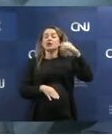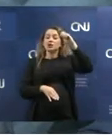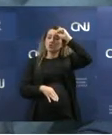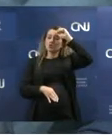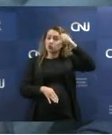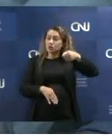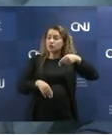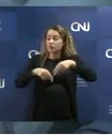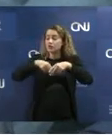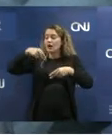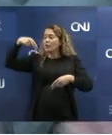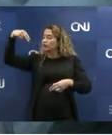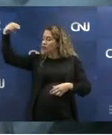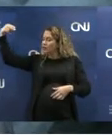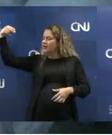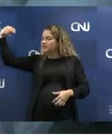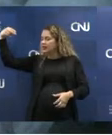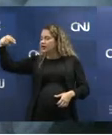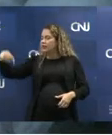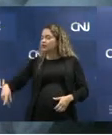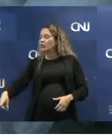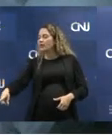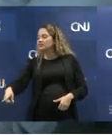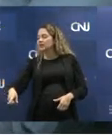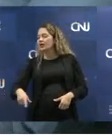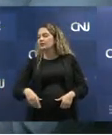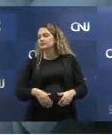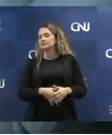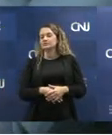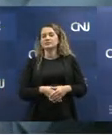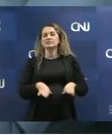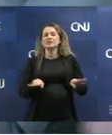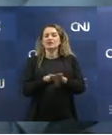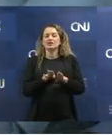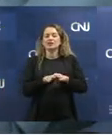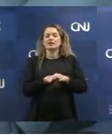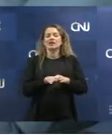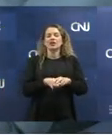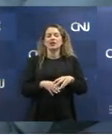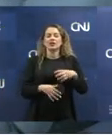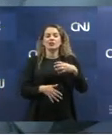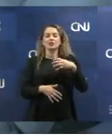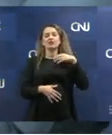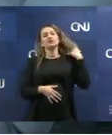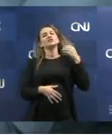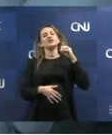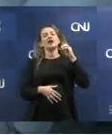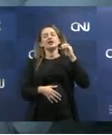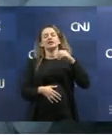da Paraíba que eu conheço bem no Ceará, é bem diferente da